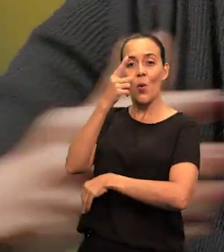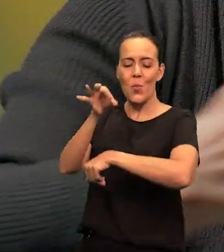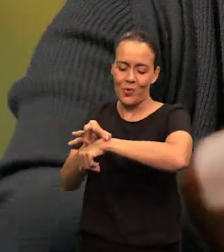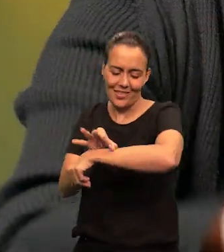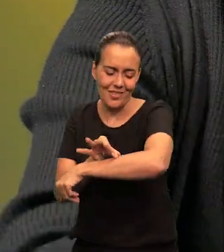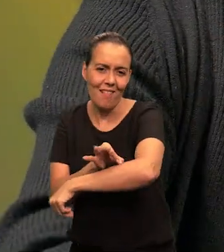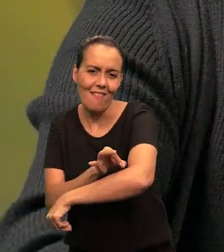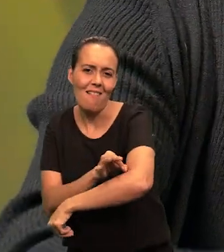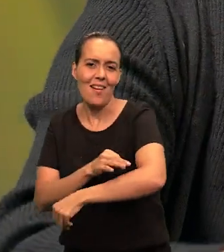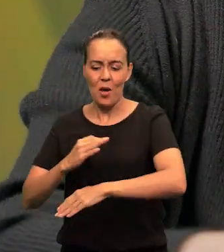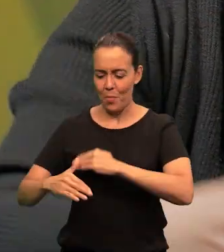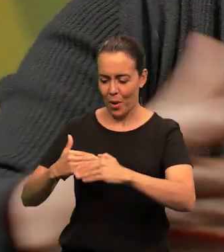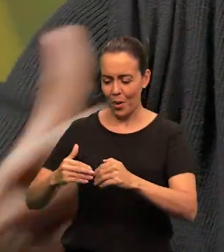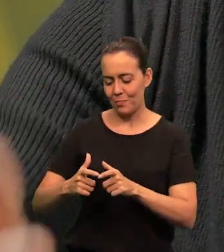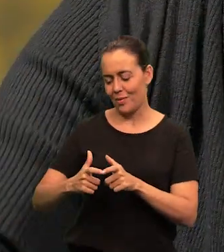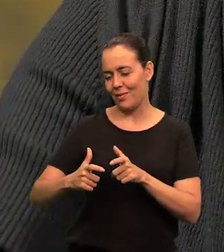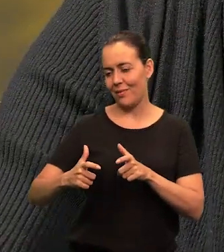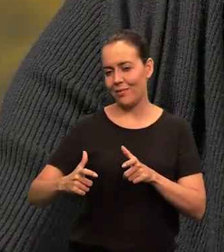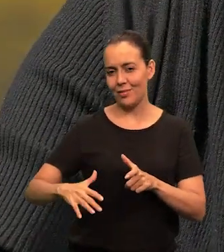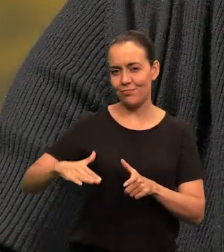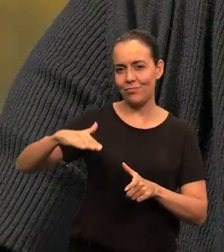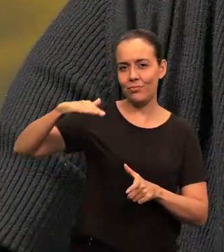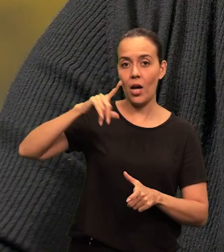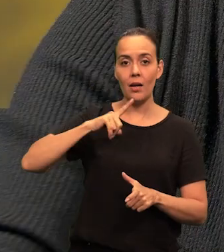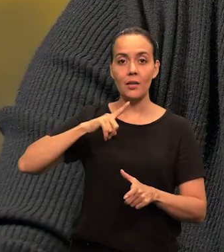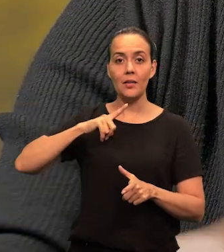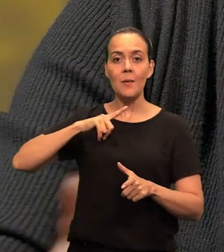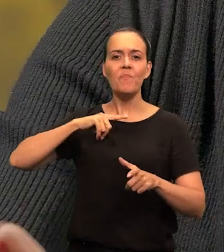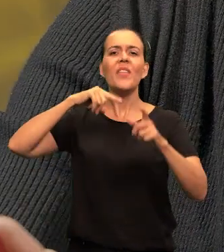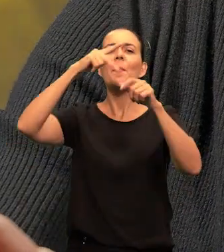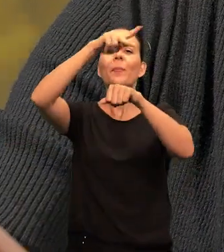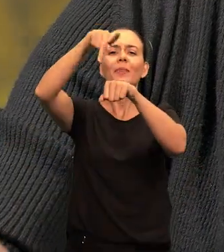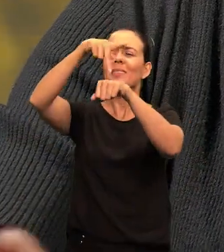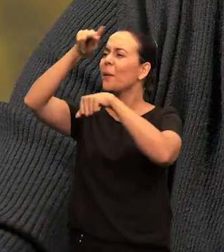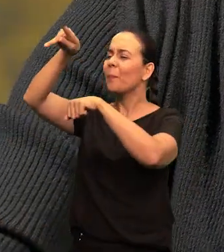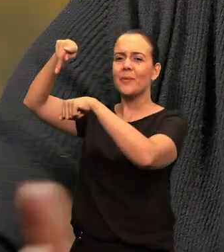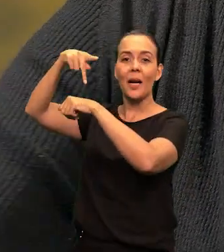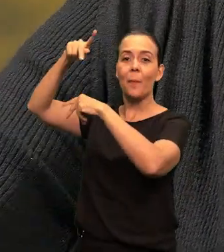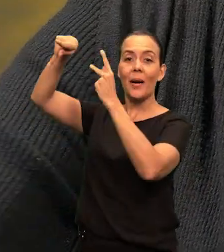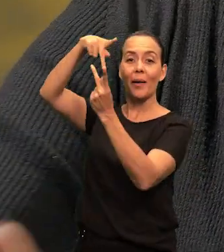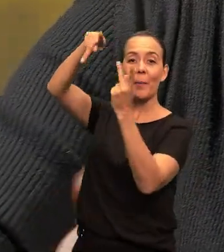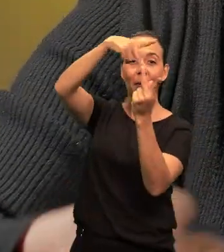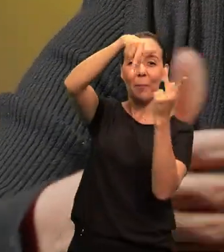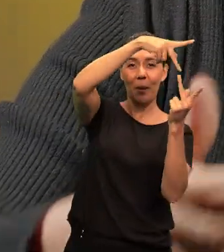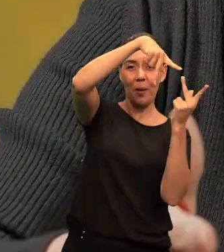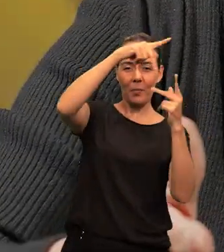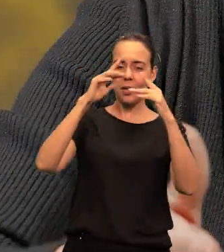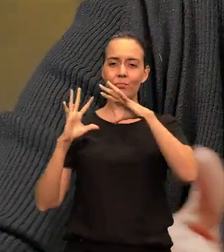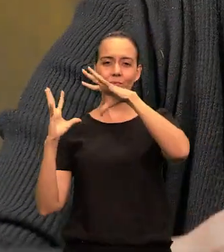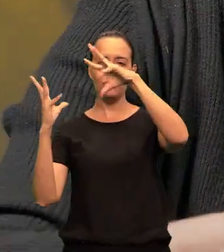com a vida na Terra, que é uma raridade, a gente tem muitas galáxias, mas até onde a gente sabe, por enquanto,